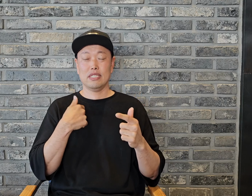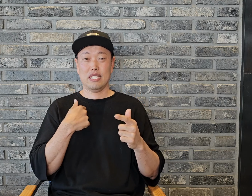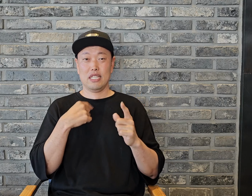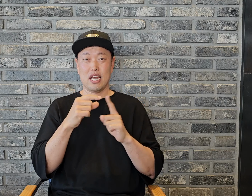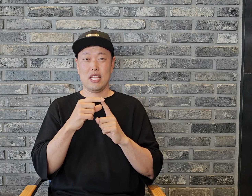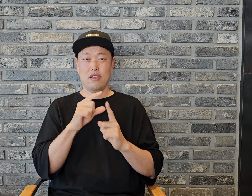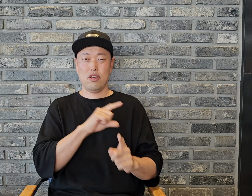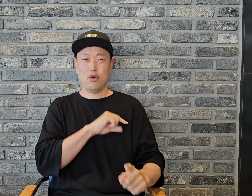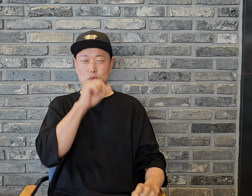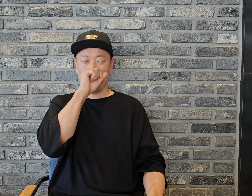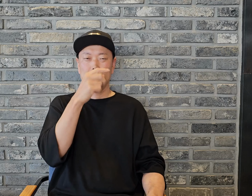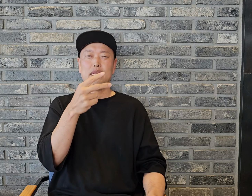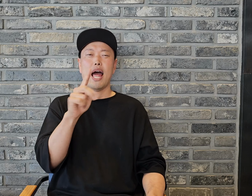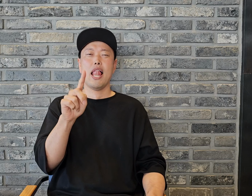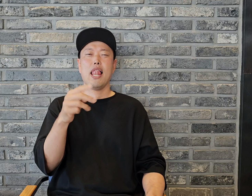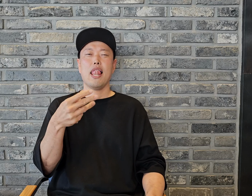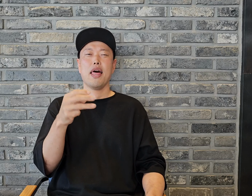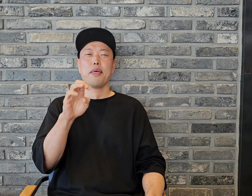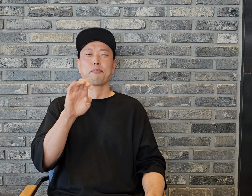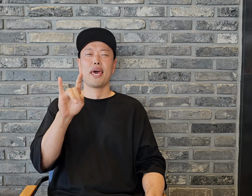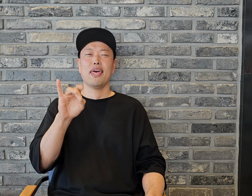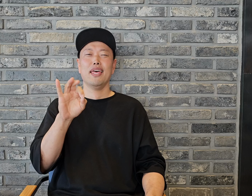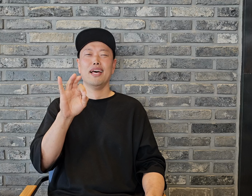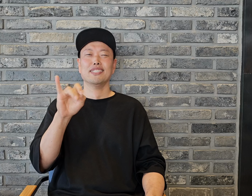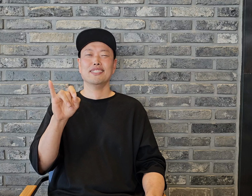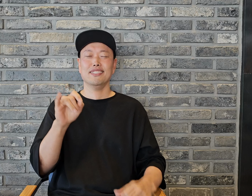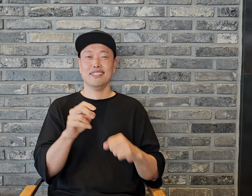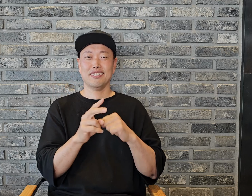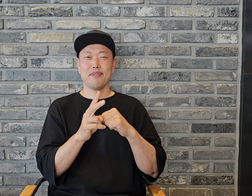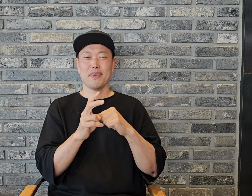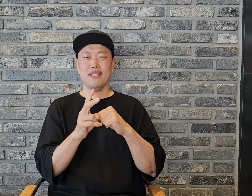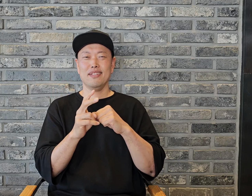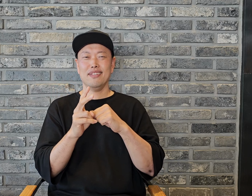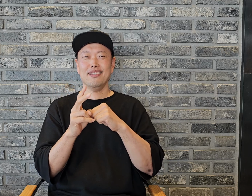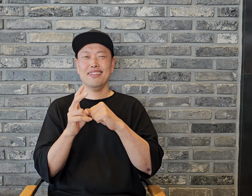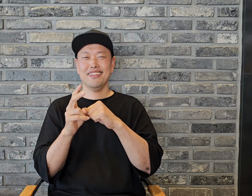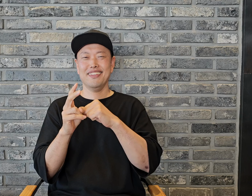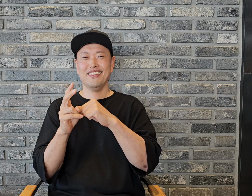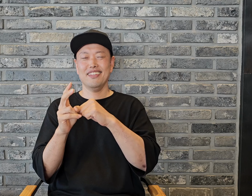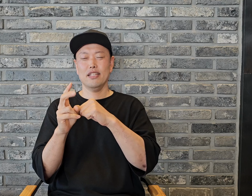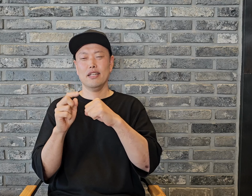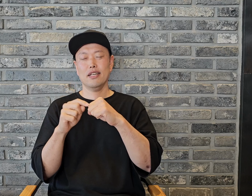제가 제일 좋아하는 단어인 달팽이를 생각했어요